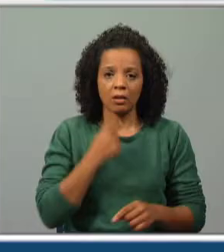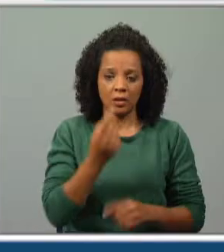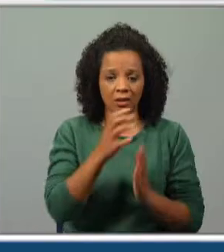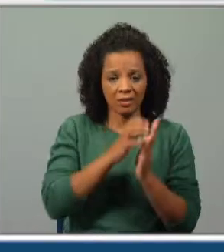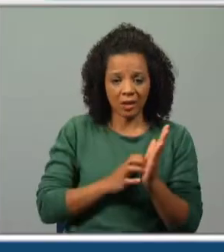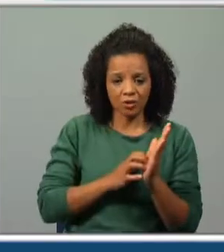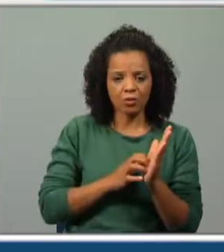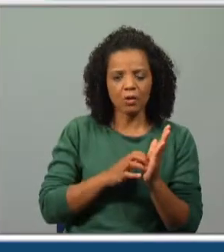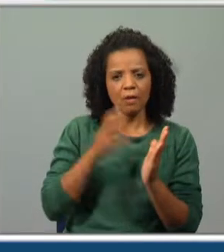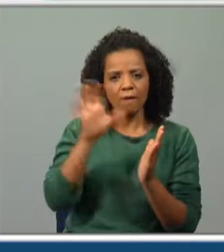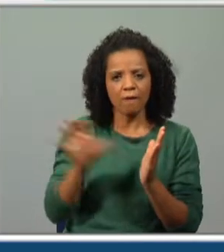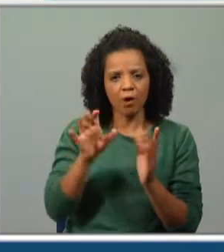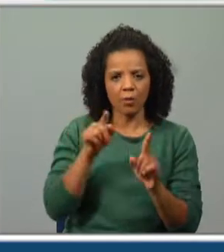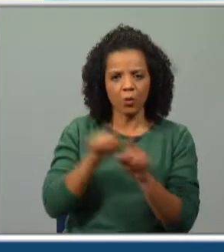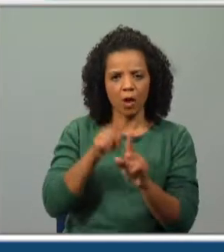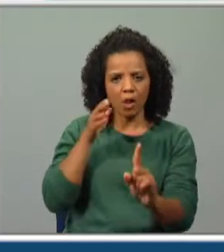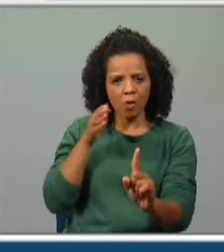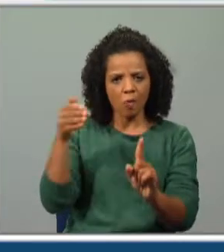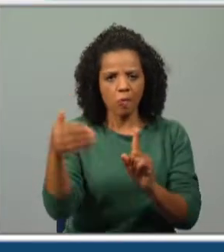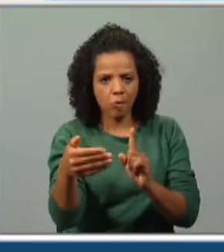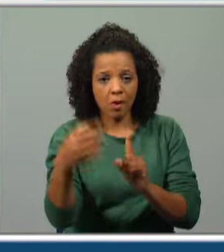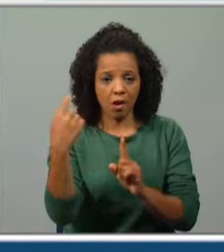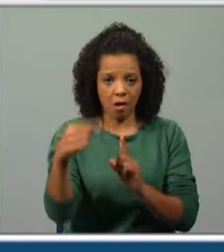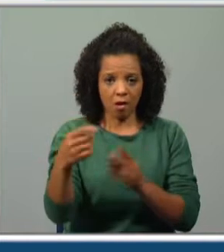texto essas marcas de subjetividade estão ali 文字這些主觀性的標記在那兒